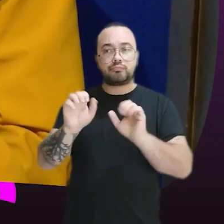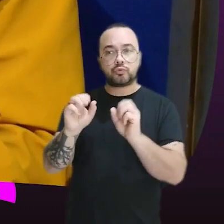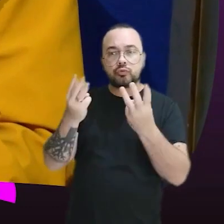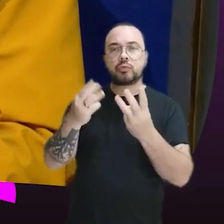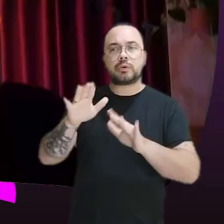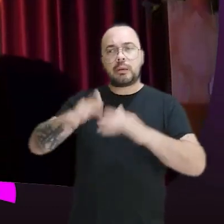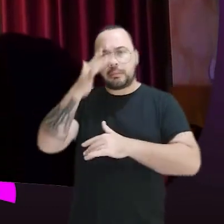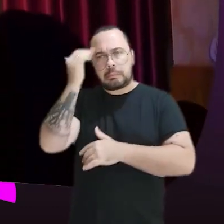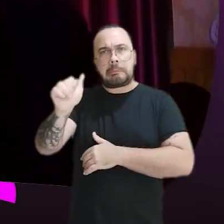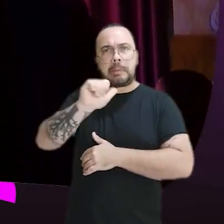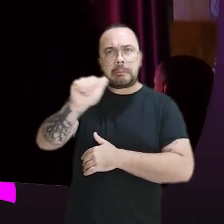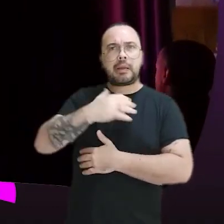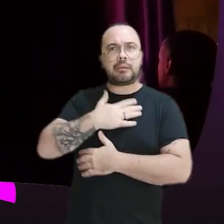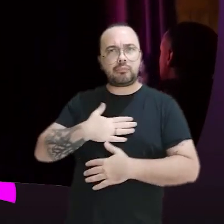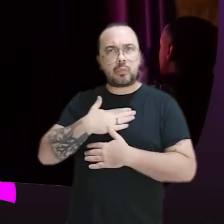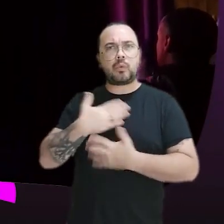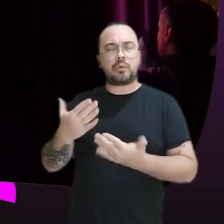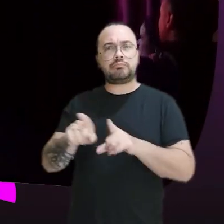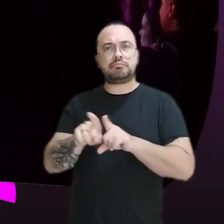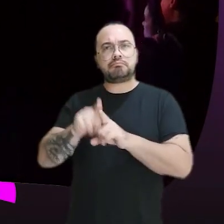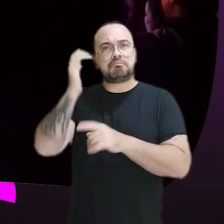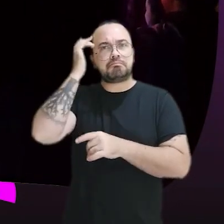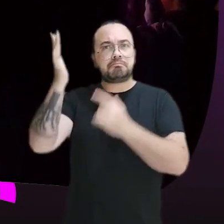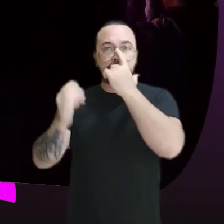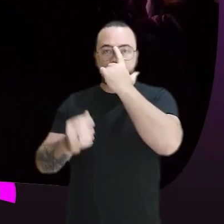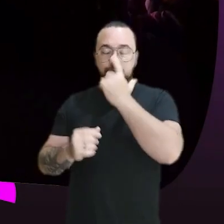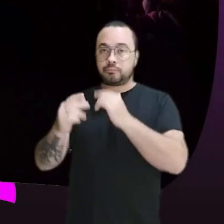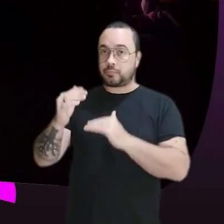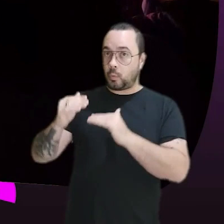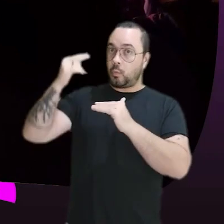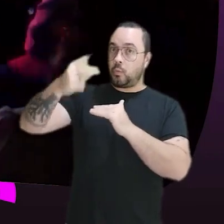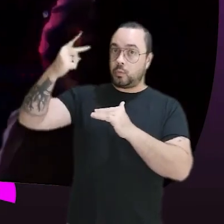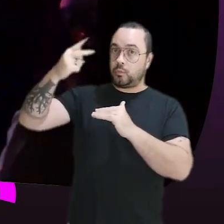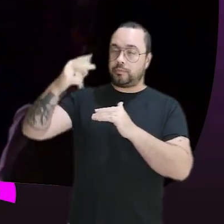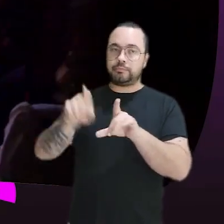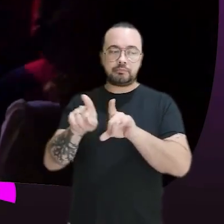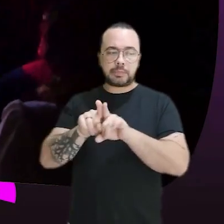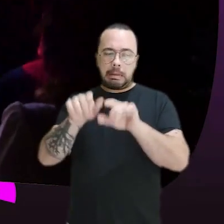alguma coisa, podem ter essa... Essa facilidade. No segundo andar, a gente tem o piano bar, que é o lugar onde